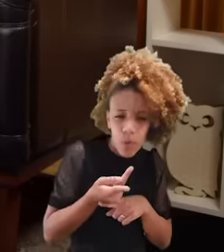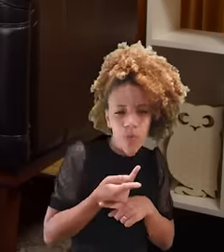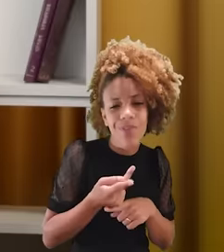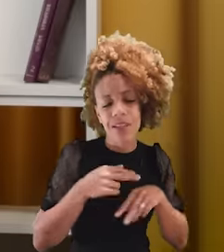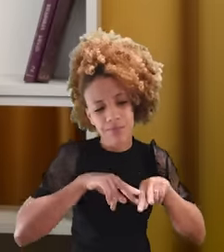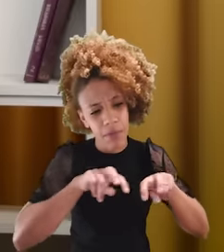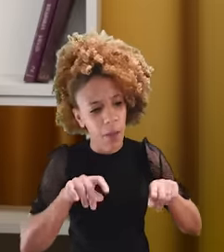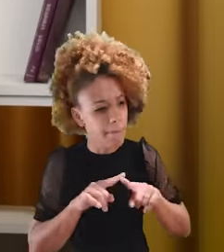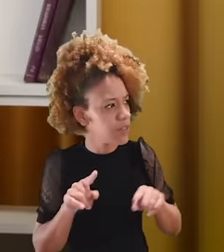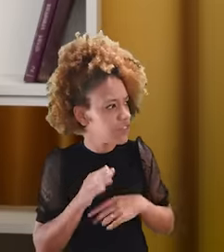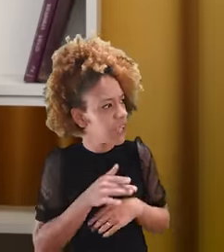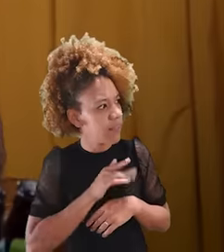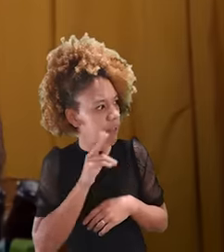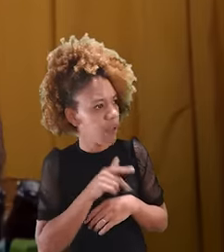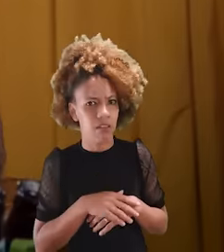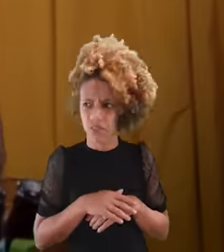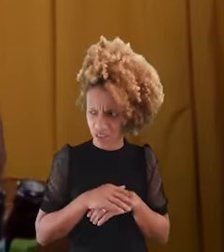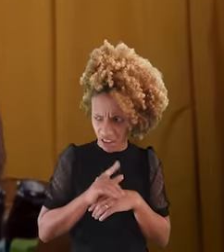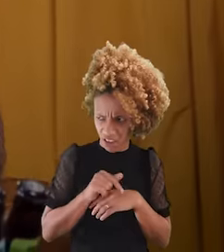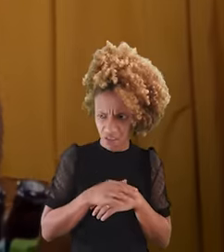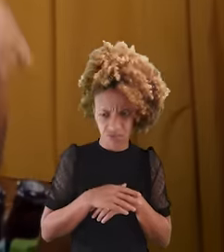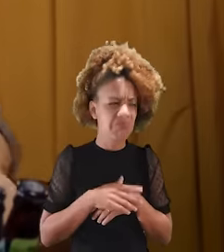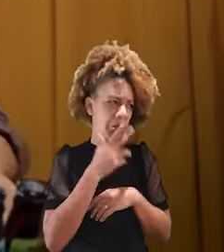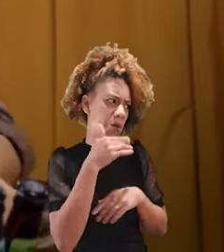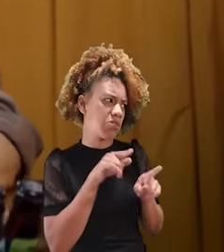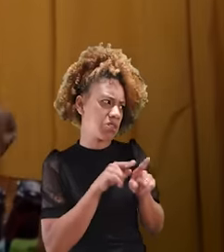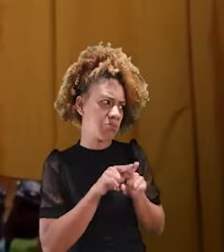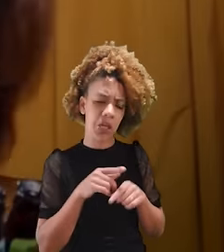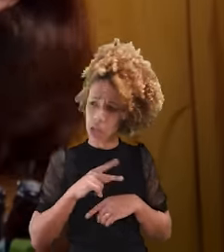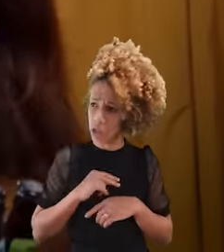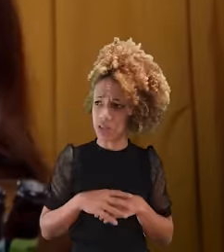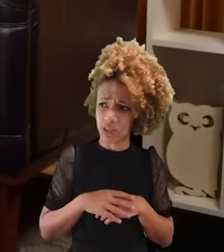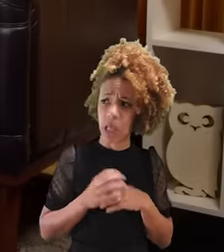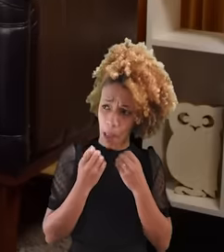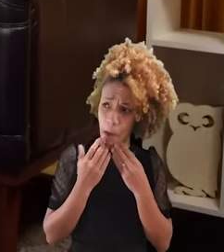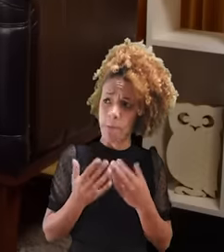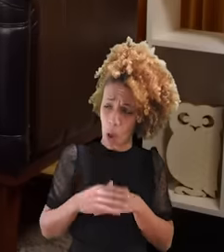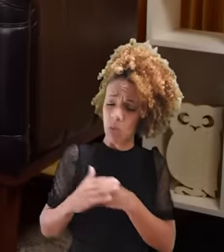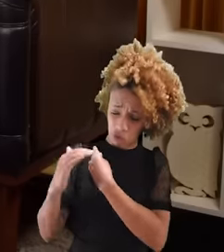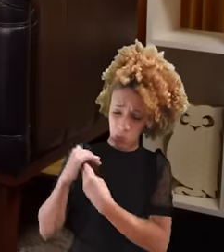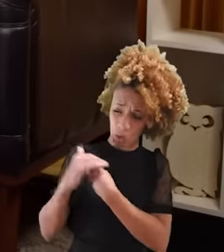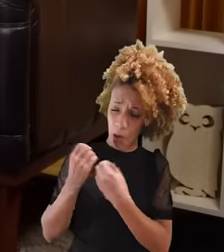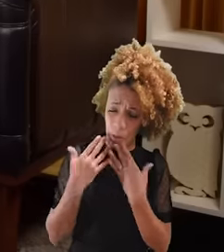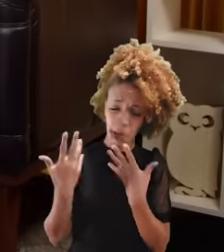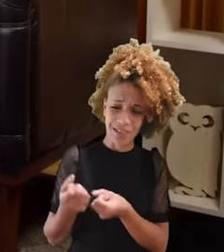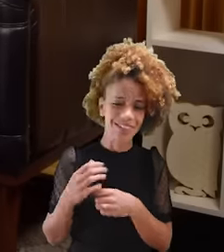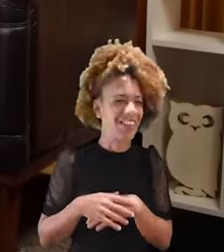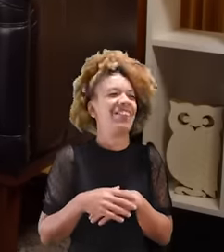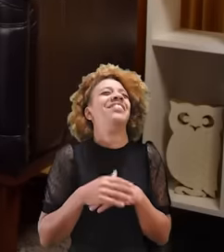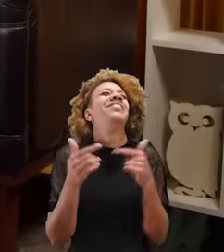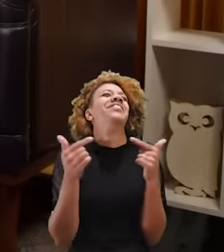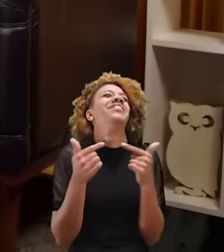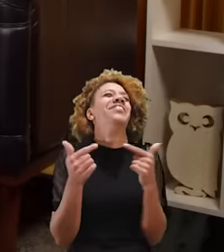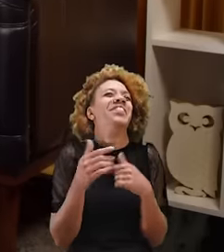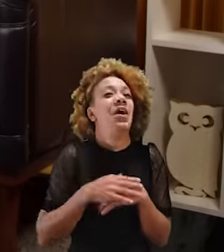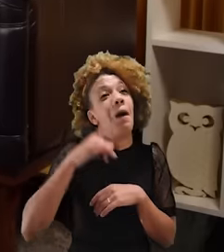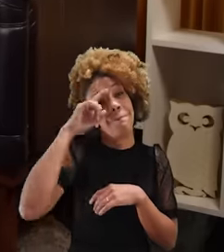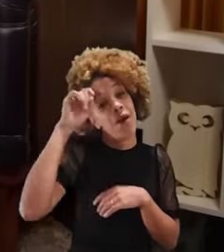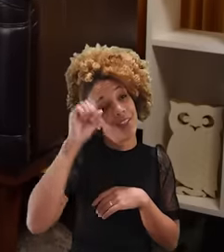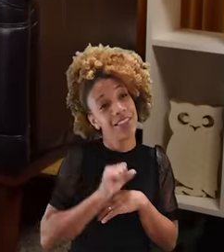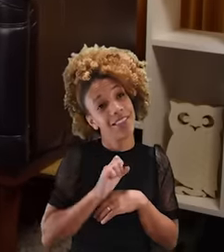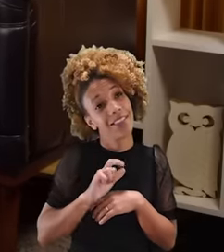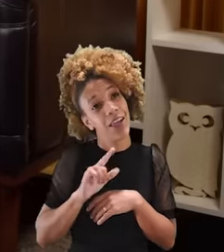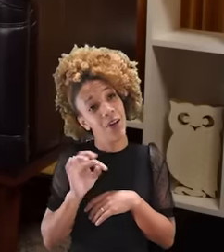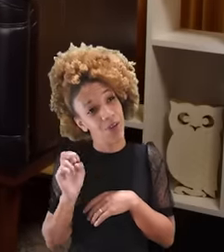Tu já tem [ __ ] ó é eu acho também esse programa foi muito bom PR mim é já já sento Maurício é Lex